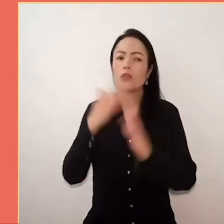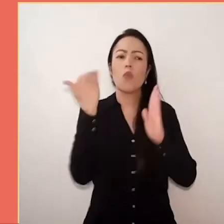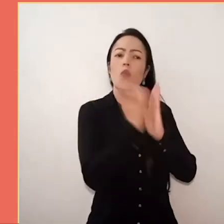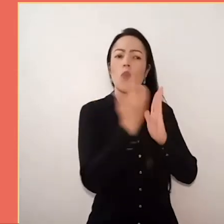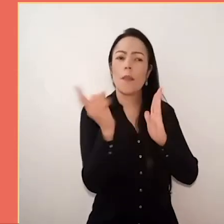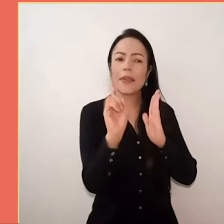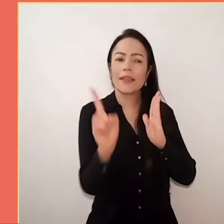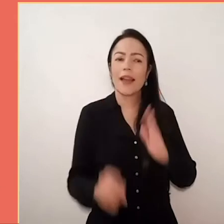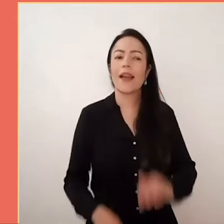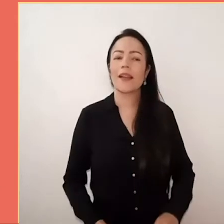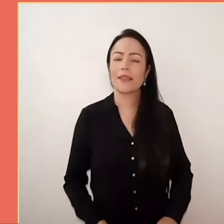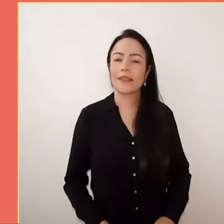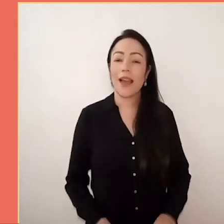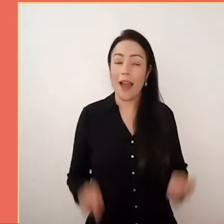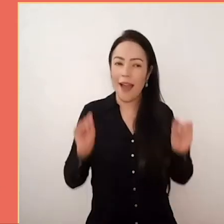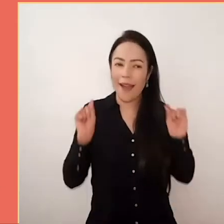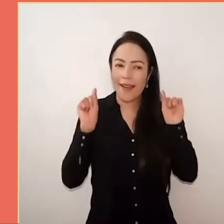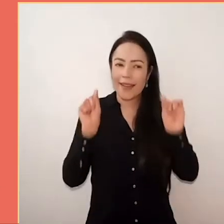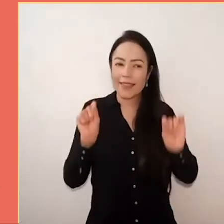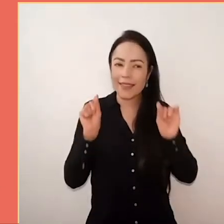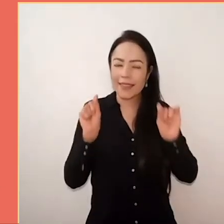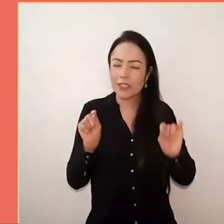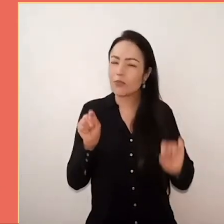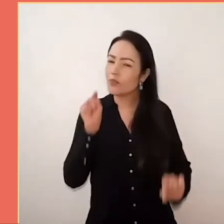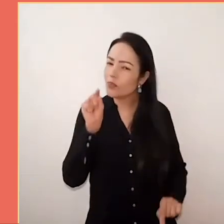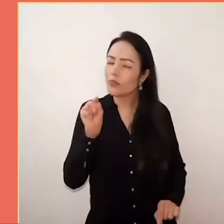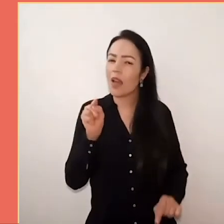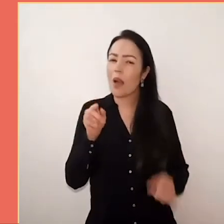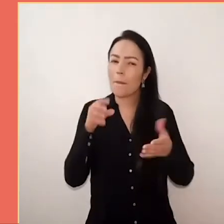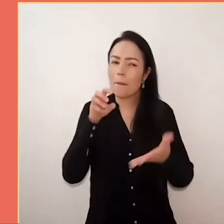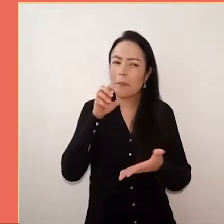Eu acho que isso é uma questão central, como que vocês vêm isso?